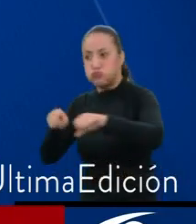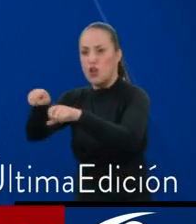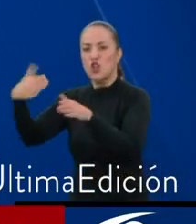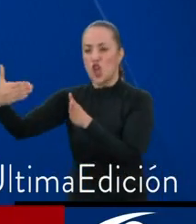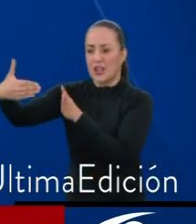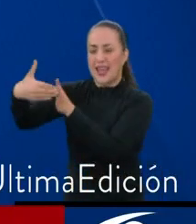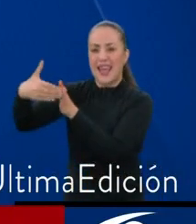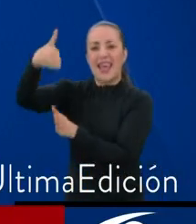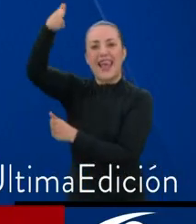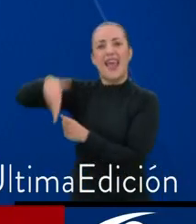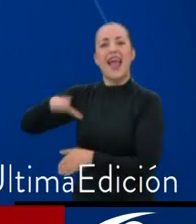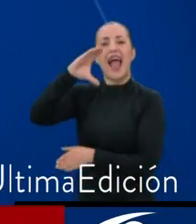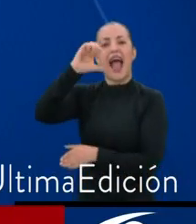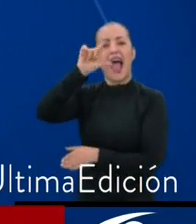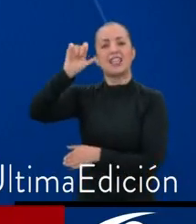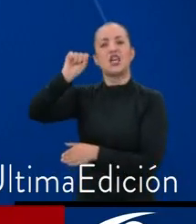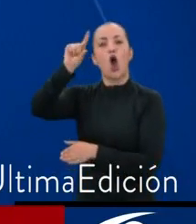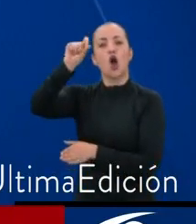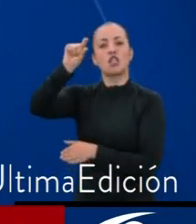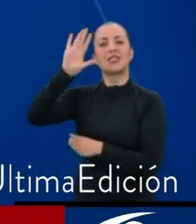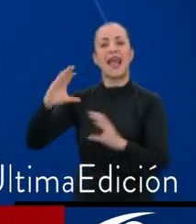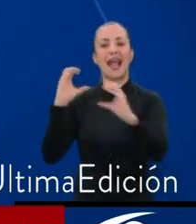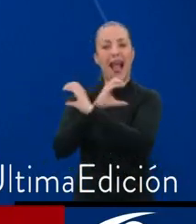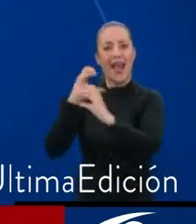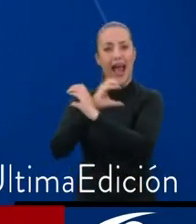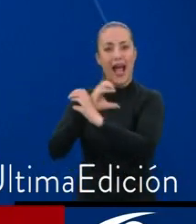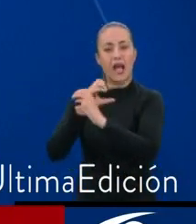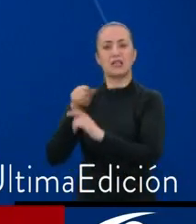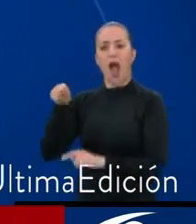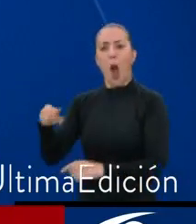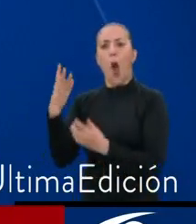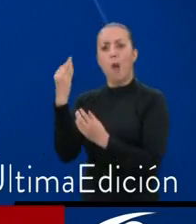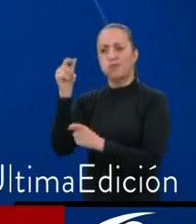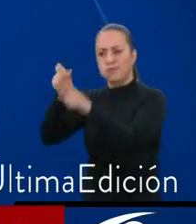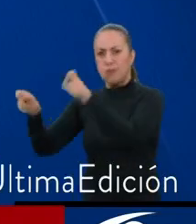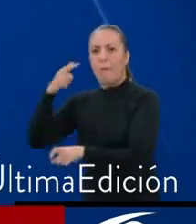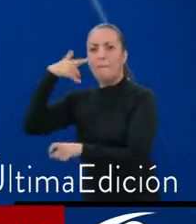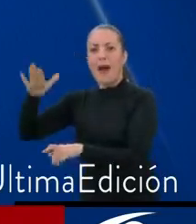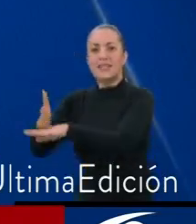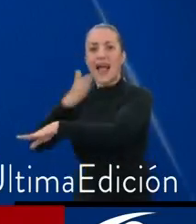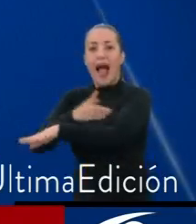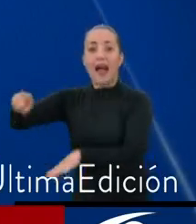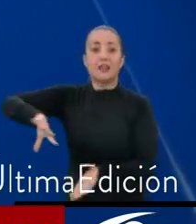)) ay, !#$%&, tiene una pistola Hellman. ))) cuenta la policía y se